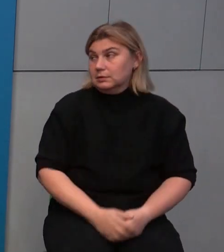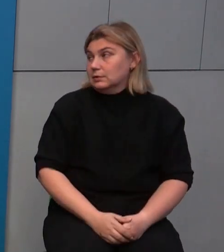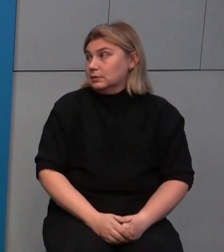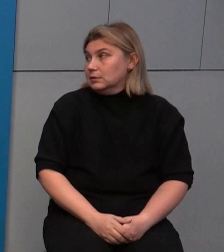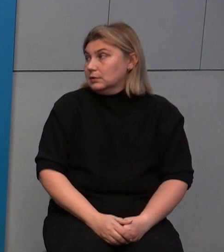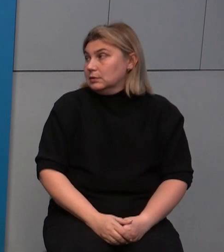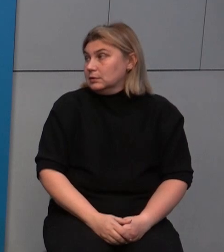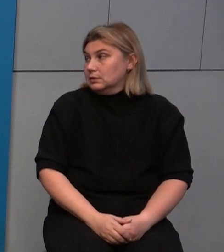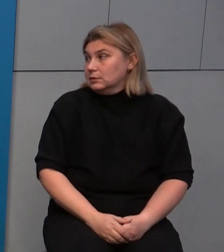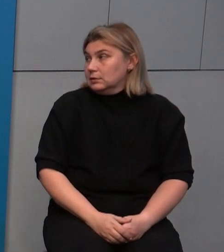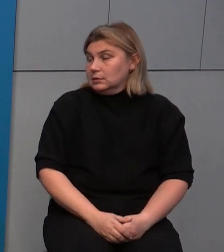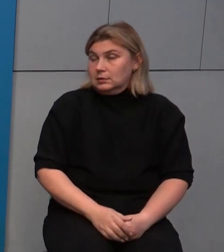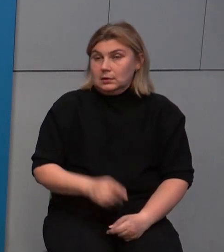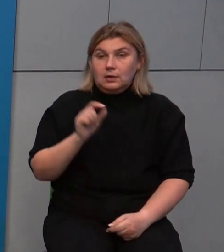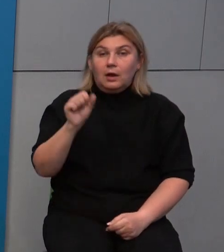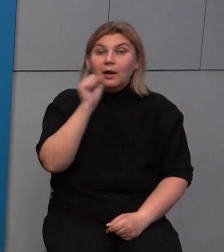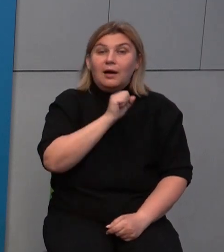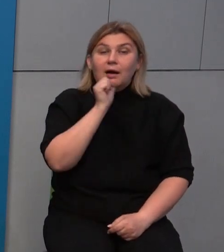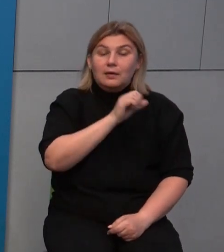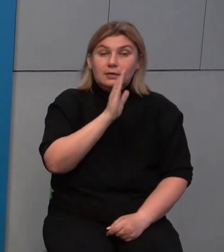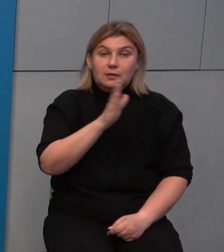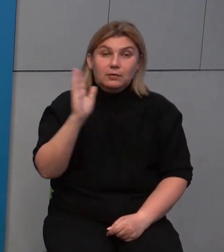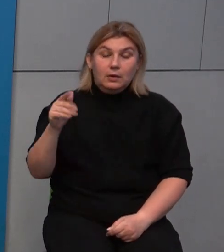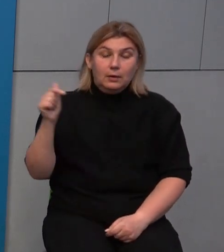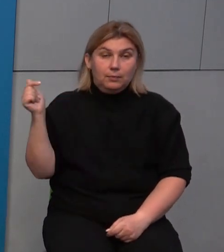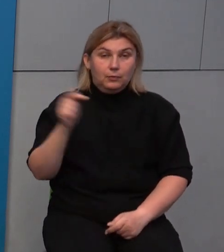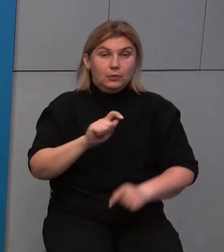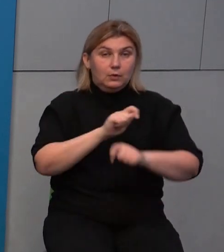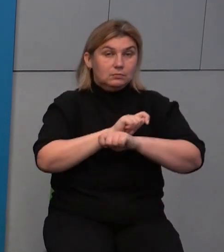Więc to archiwum musiało przerwać prace